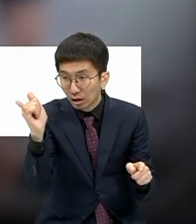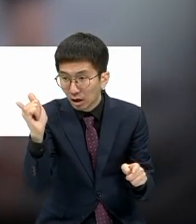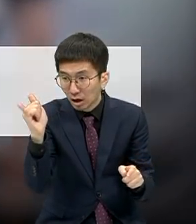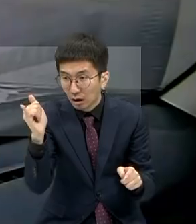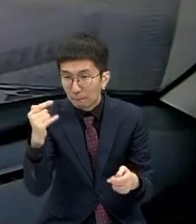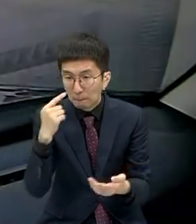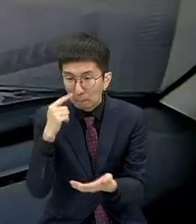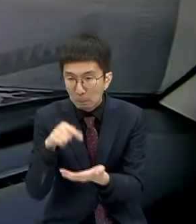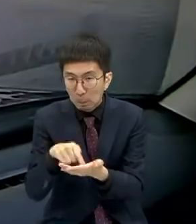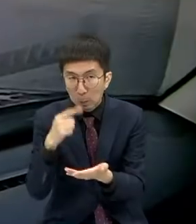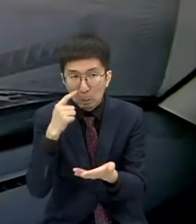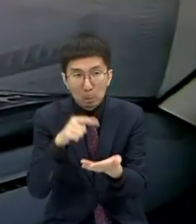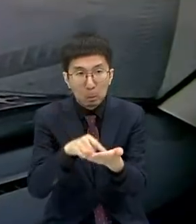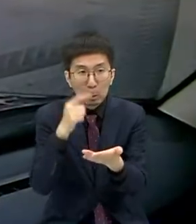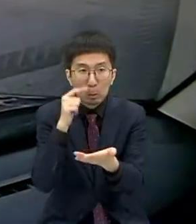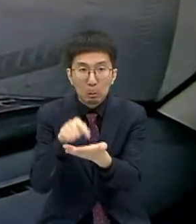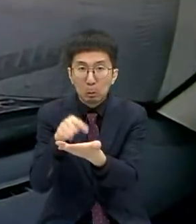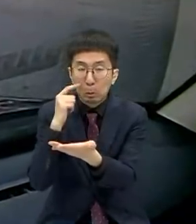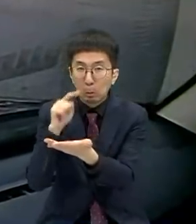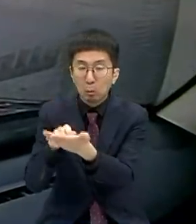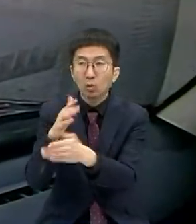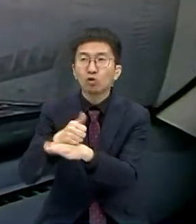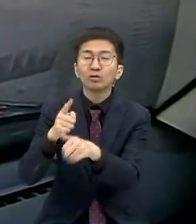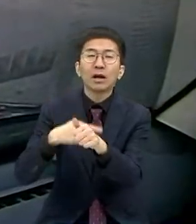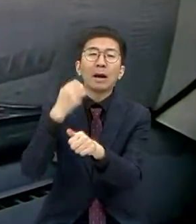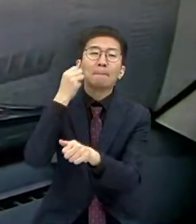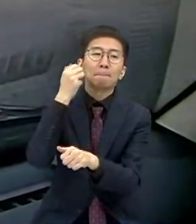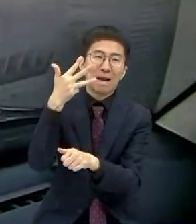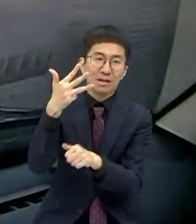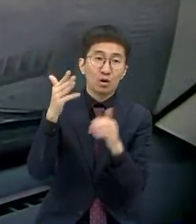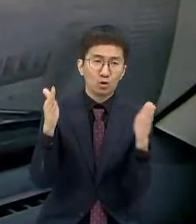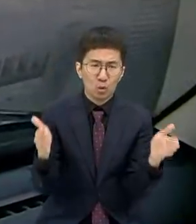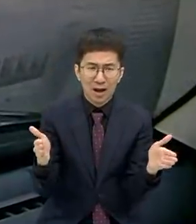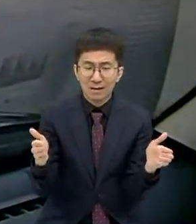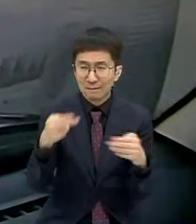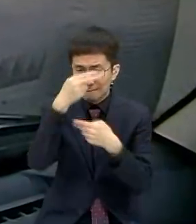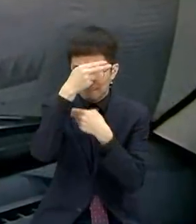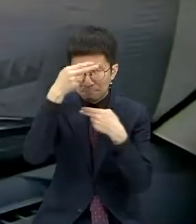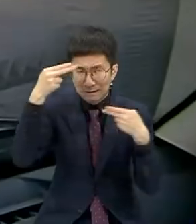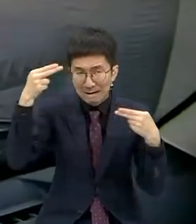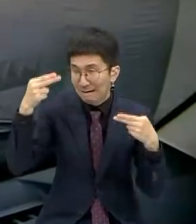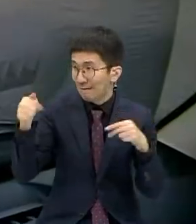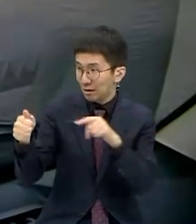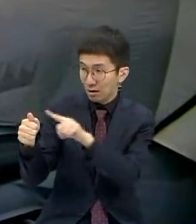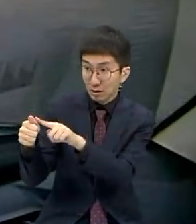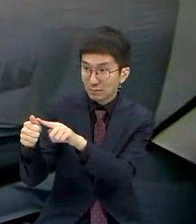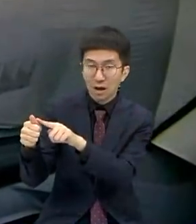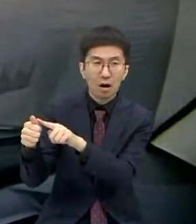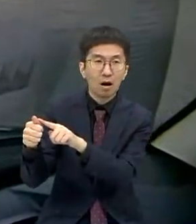8개월의 잠복 수사 끝에 지명수배가 내려진 윤 씨가 모습을 드러냈고 도주 5년 만에 붙잡혔습니다.